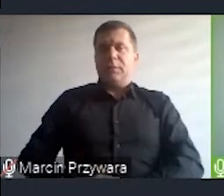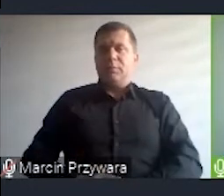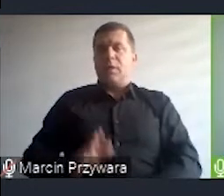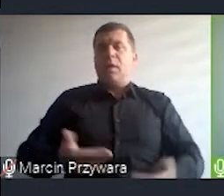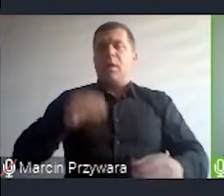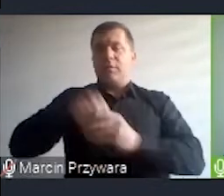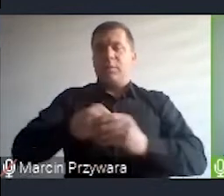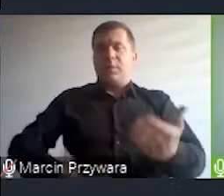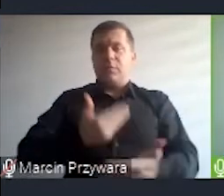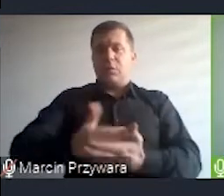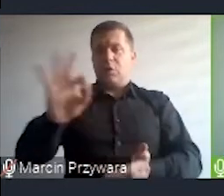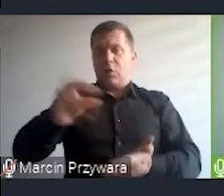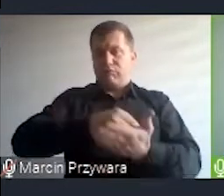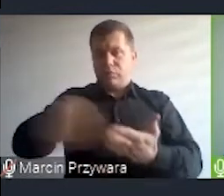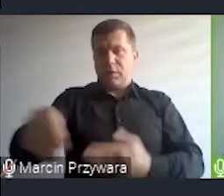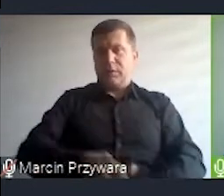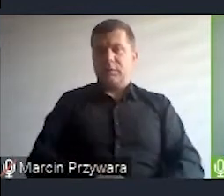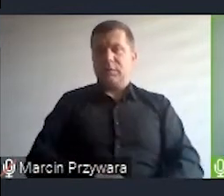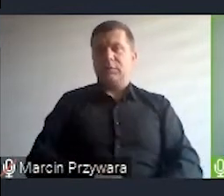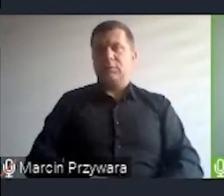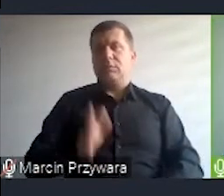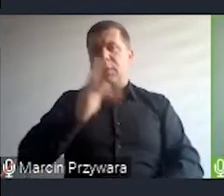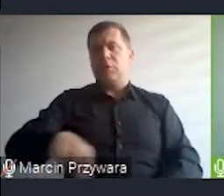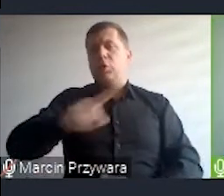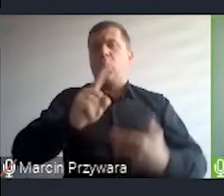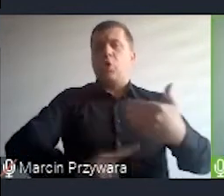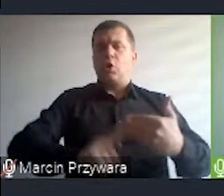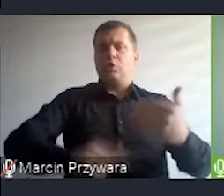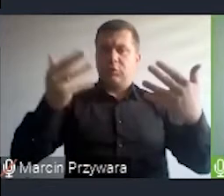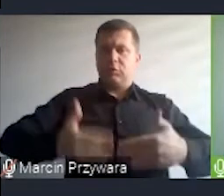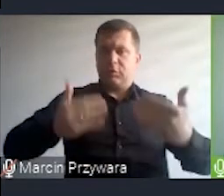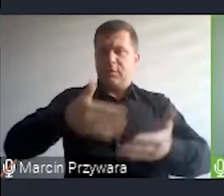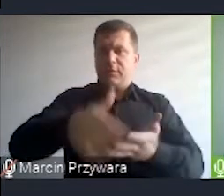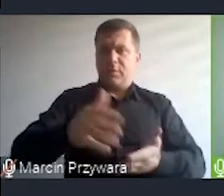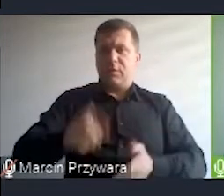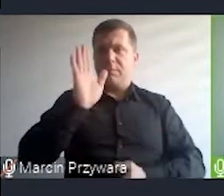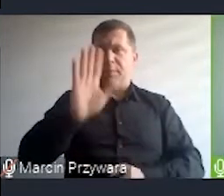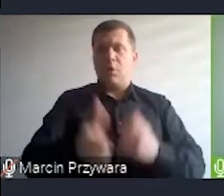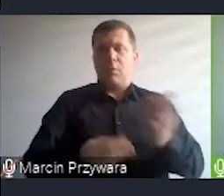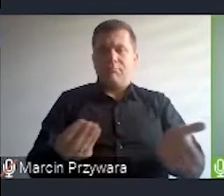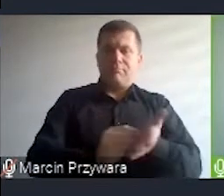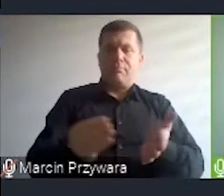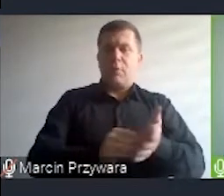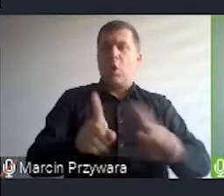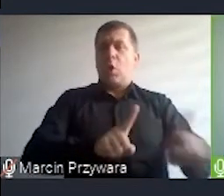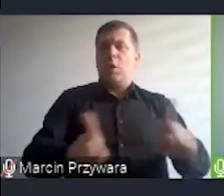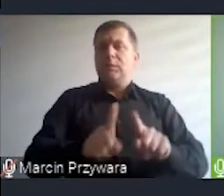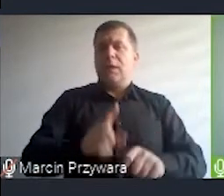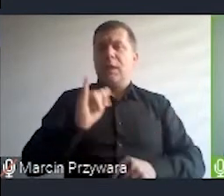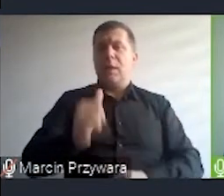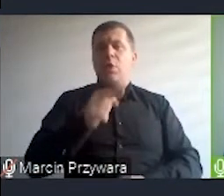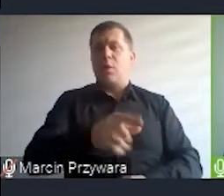bo we wniosku o płatność, kiedy przyjdzie Państwu rozliczać wydatek, będziecie oznaczać go jako ten wydatek,